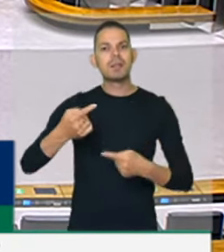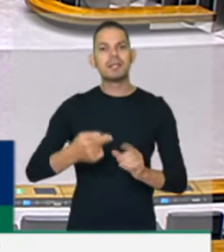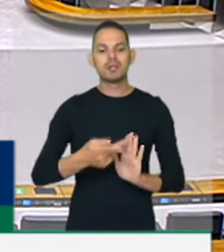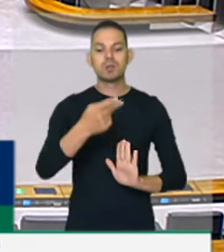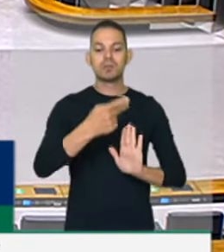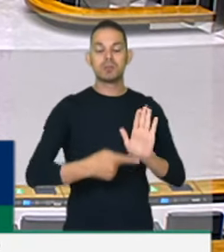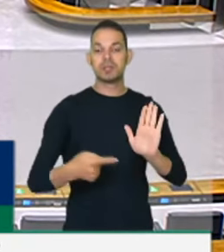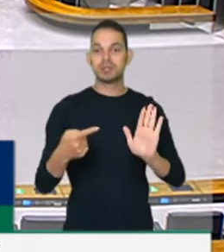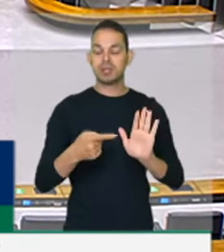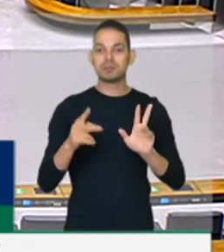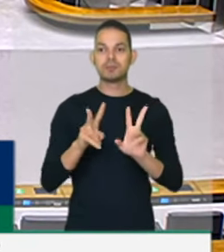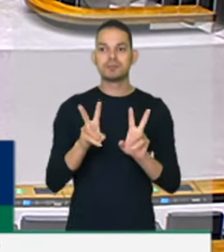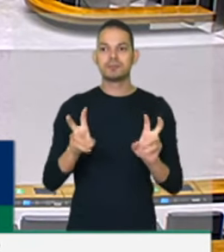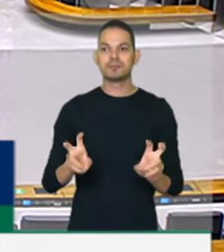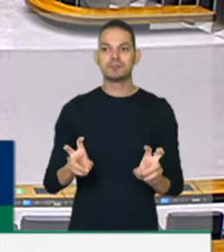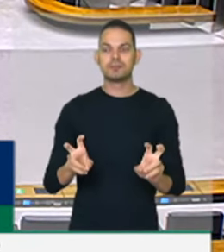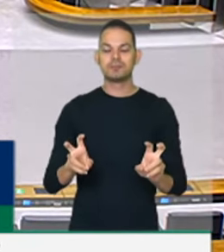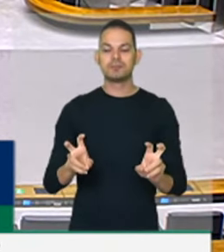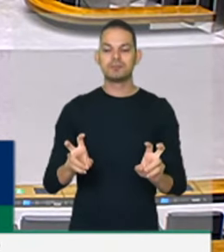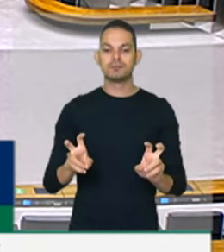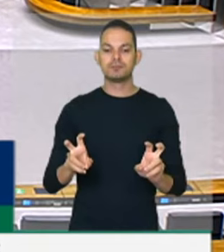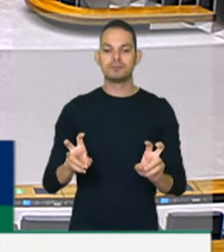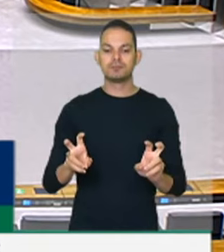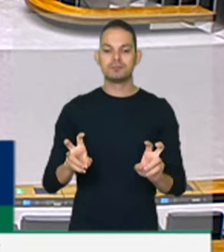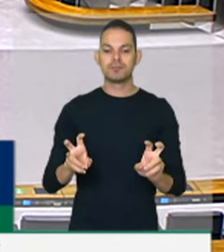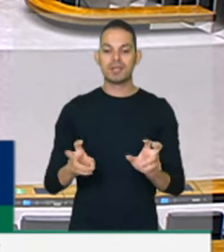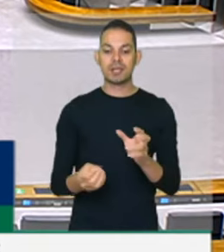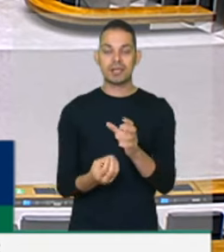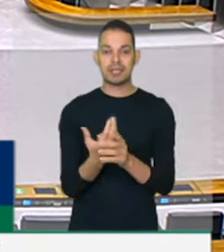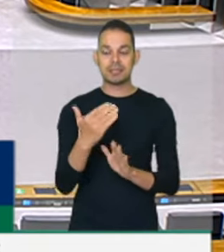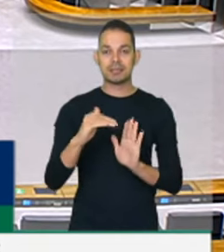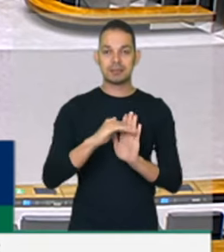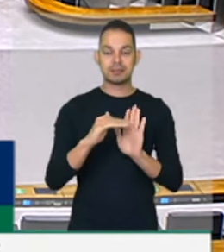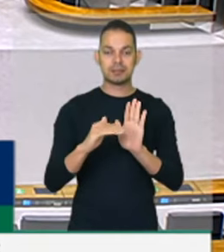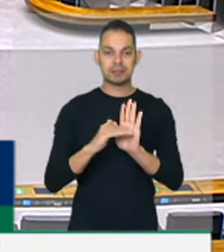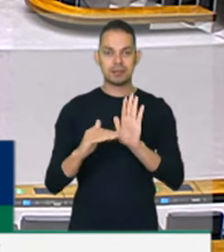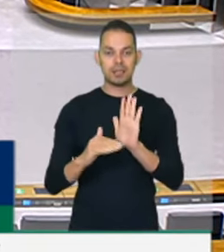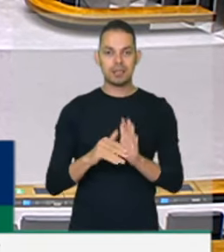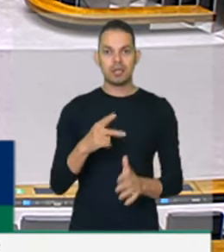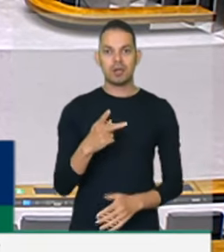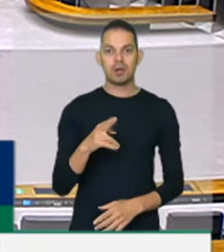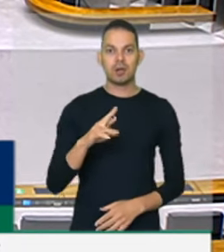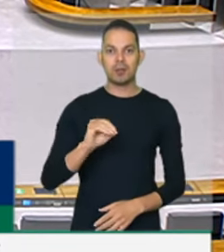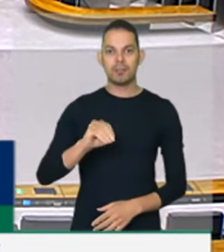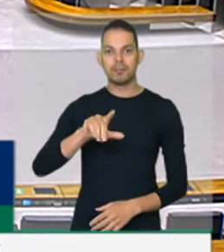DO PROGRAMA DA CRIAÇÃO DO PROGRAMA PARA INCENTIVAR A CONTRATAÇÃO DE LEITOS CLÍNICOS E DE UTI PARA A REDE PRIVADA DE SAÚDE PARA... PARA USO NO SISTEMA ÚNICO DE